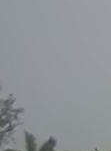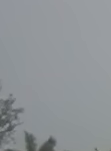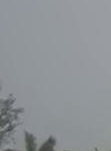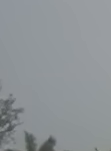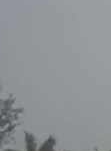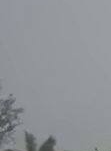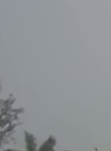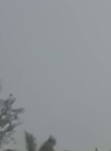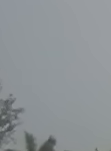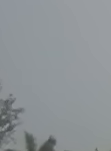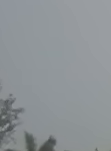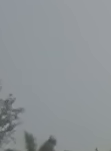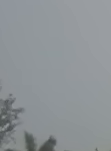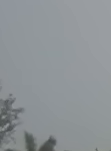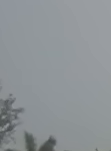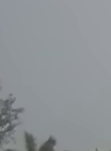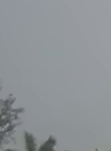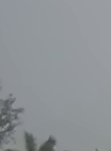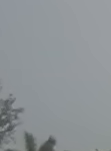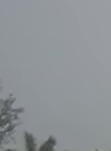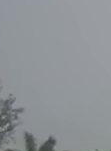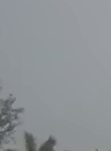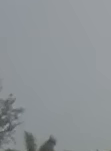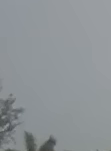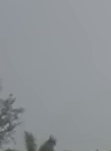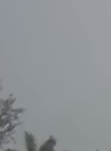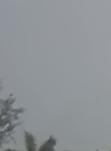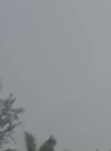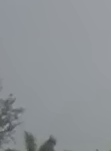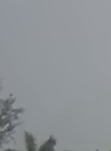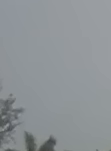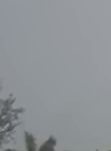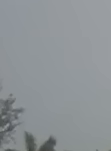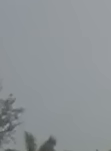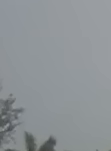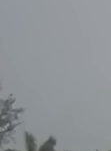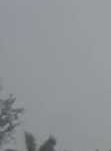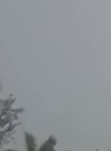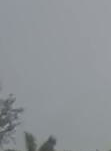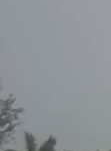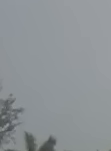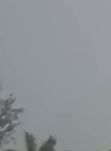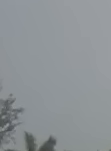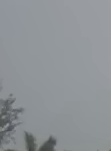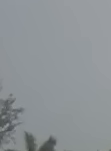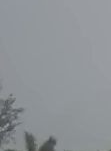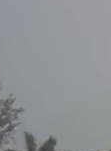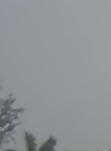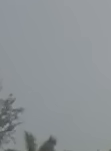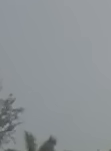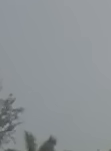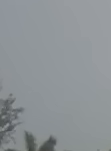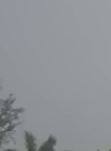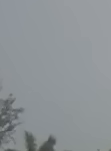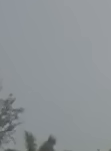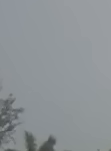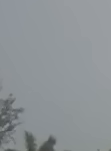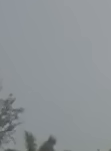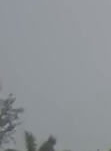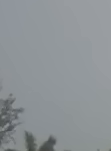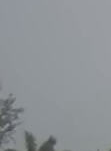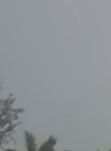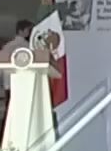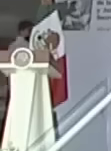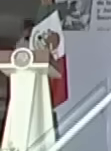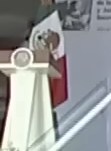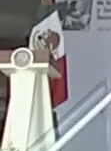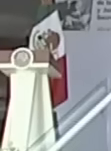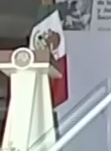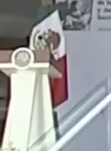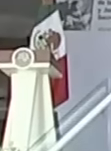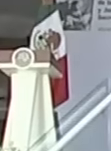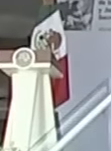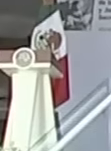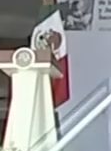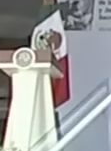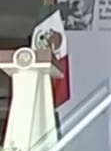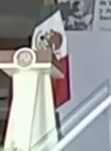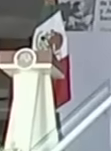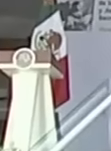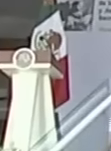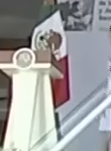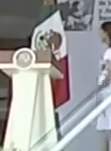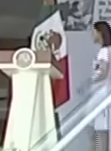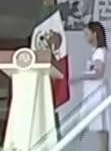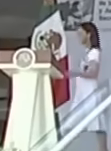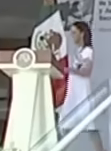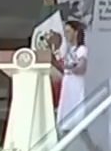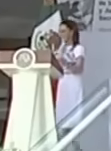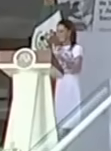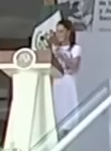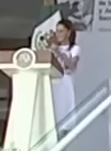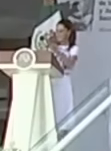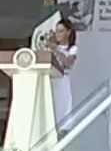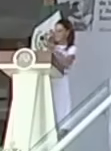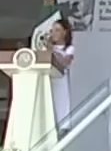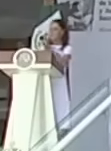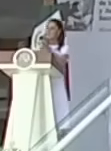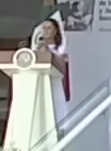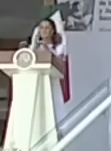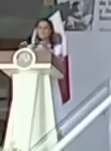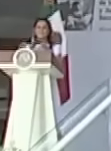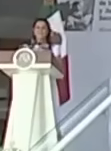los Estados Unidos Mexicanos y comandanta suprema de las fuerzas armadas [Música]